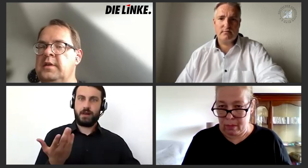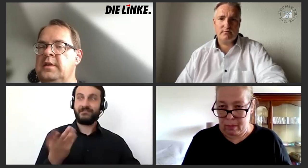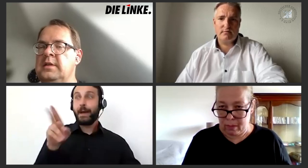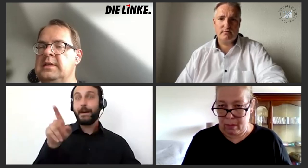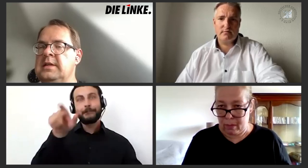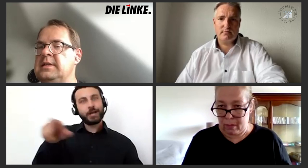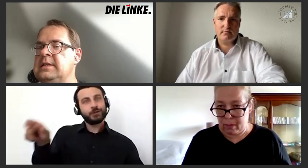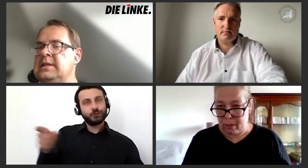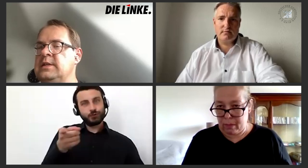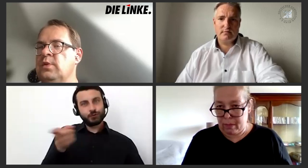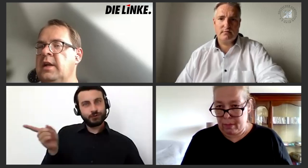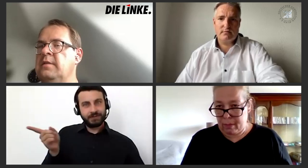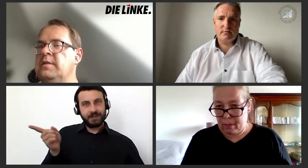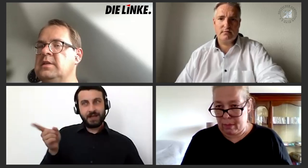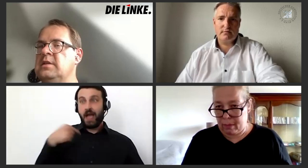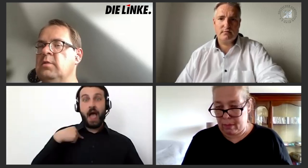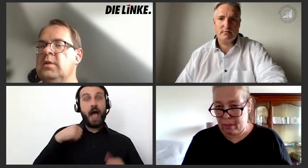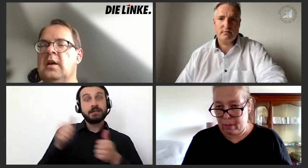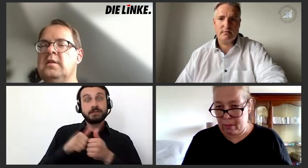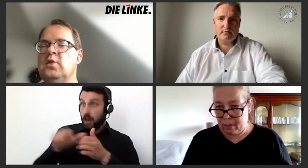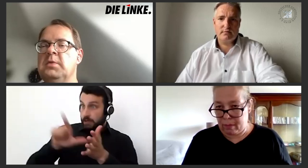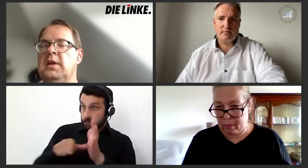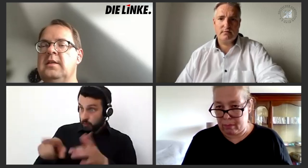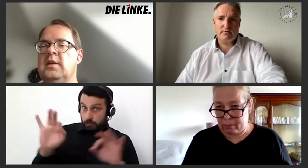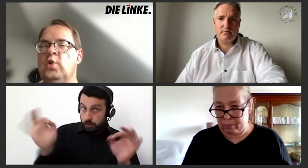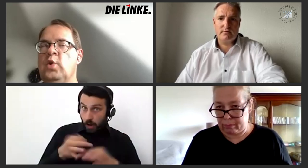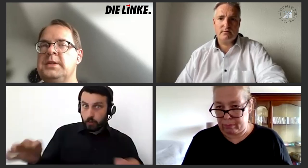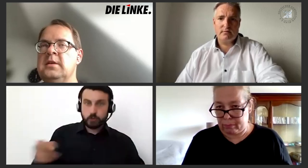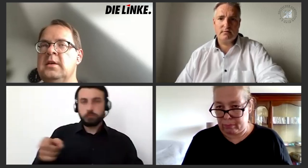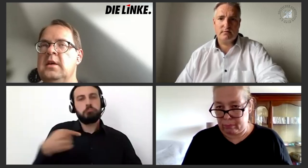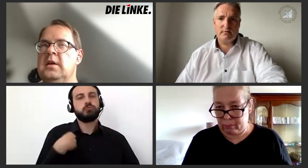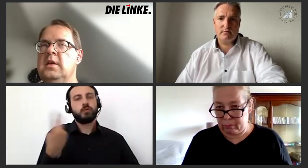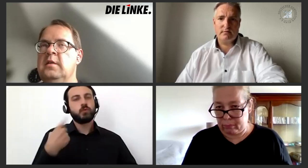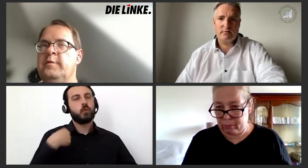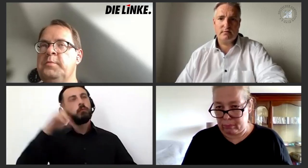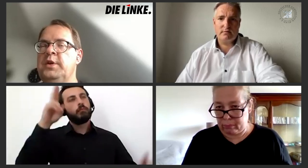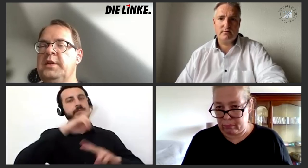die nicht auf diese Assistenzleistung angewiesen sind, würden gar nicht darüber nachdenken ob sie